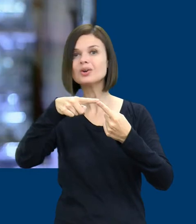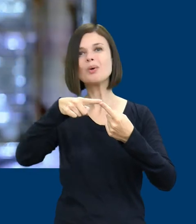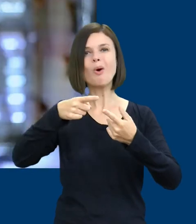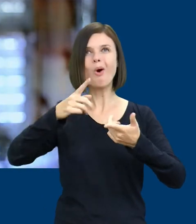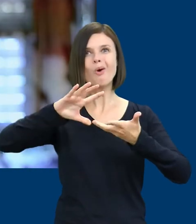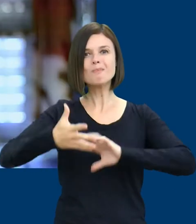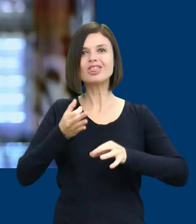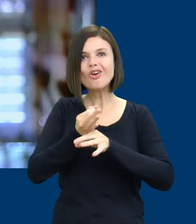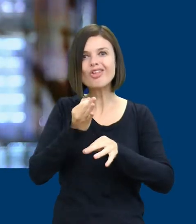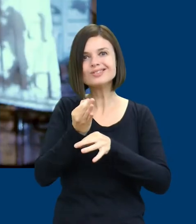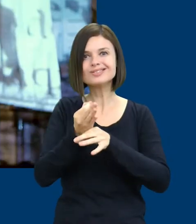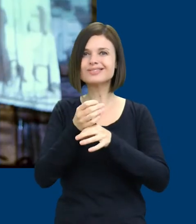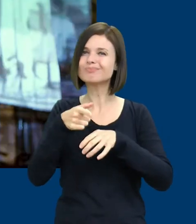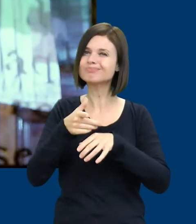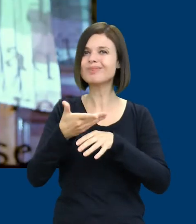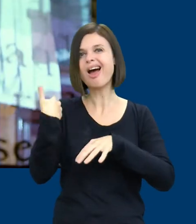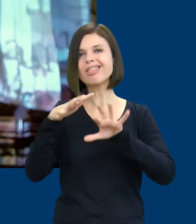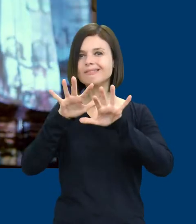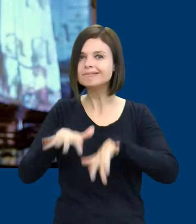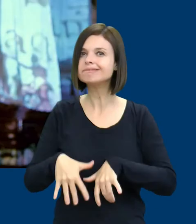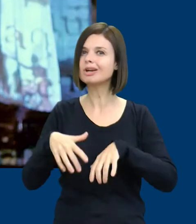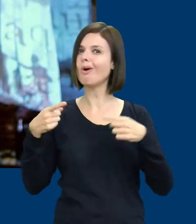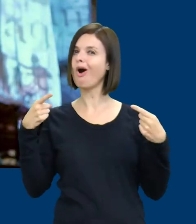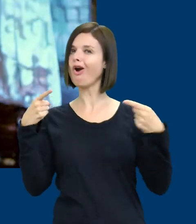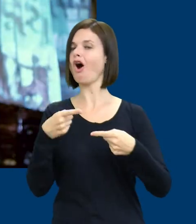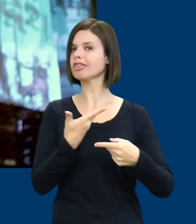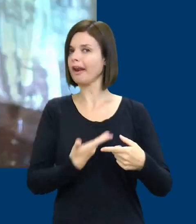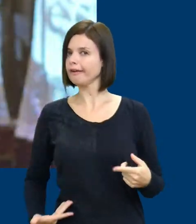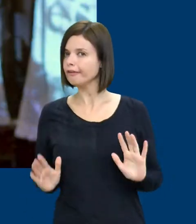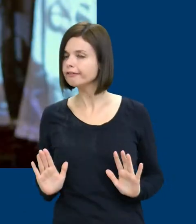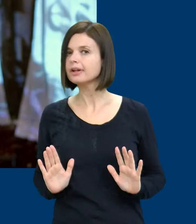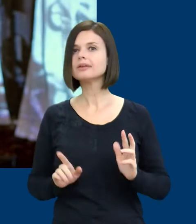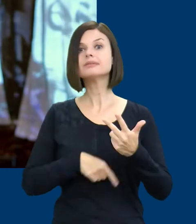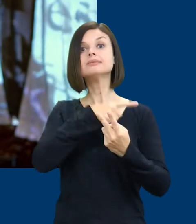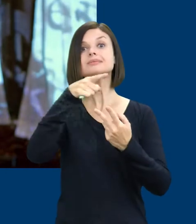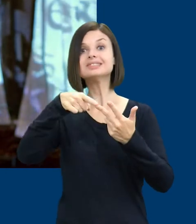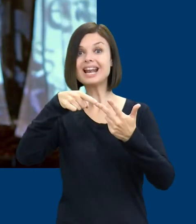enseñanza, en los que quedó más declamativo que otra cosa y los que tiene que ver con